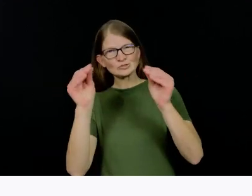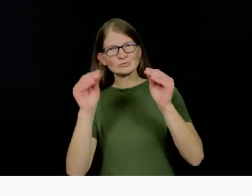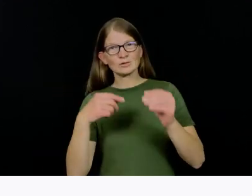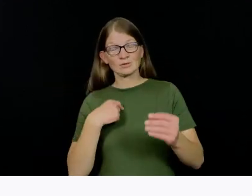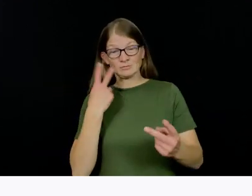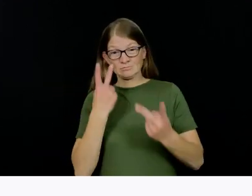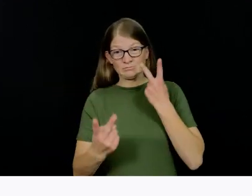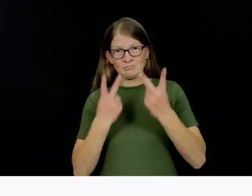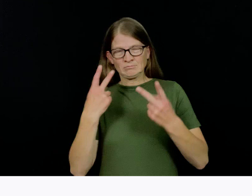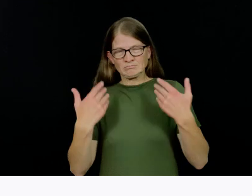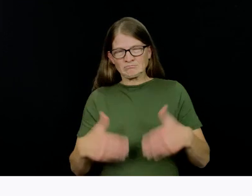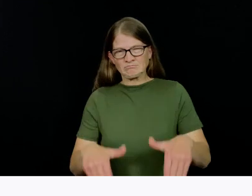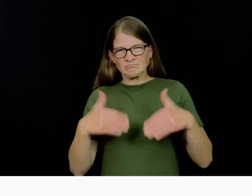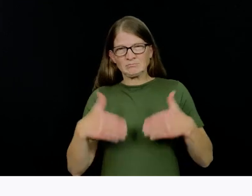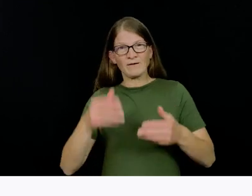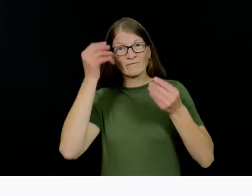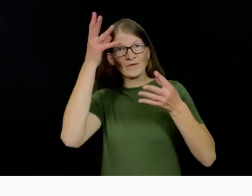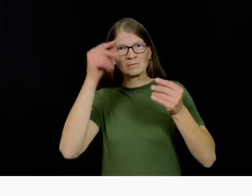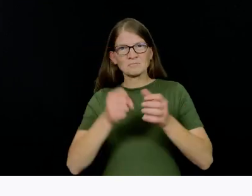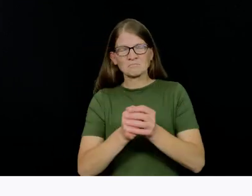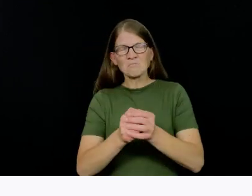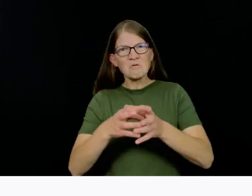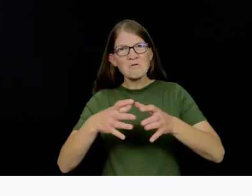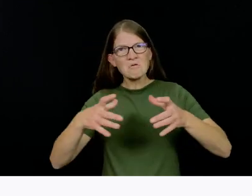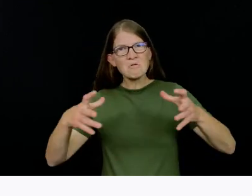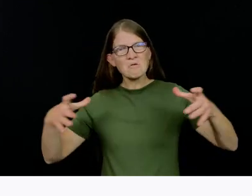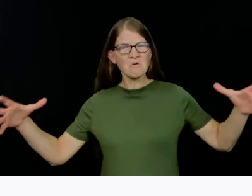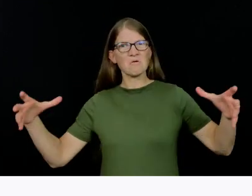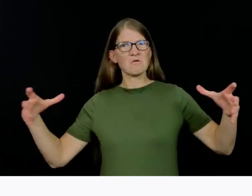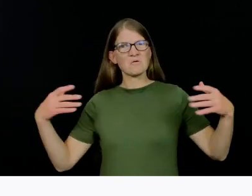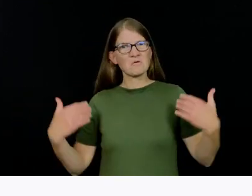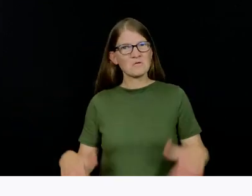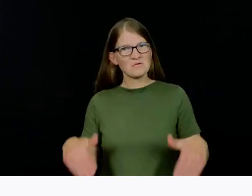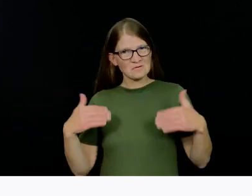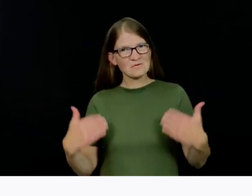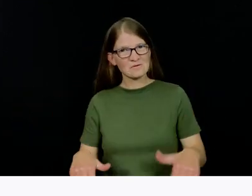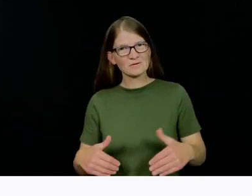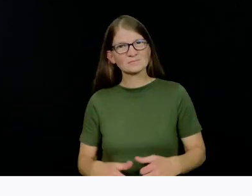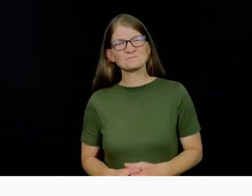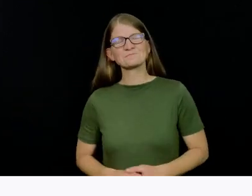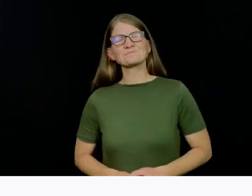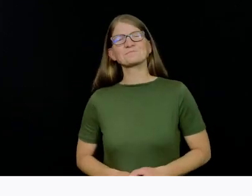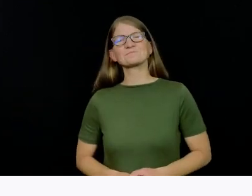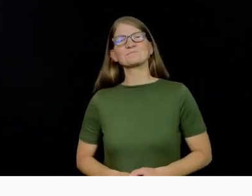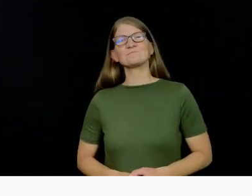دُهشتُ لرؤية الطفرة التكنولوجية الهائلة التي شهدتها المعلومات حول العالم